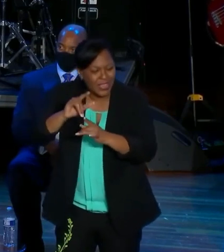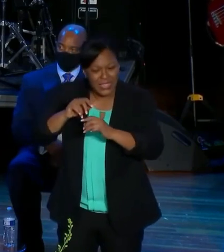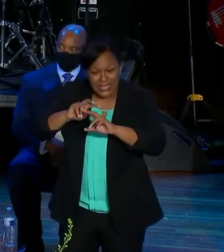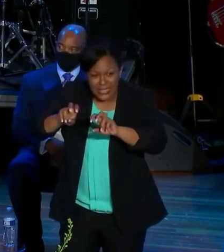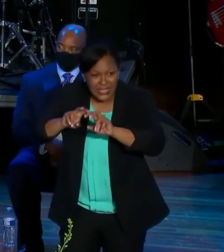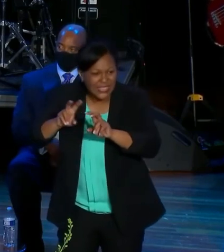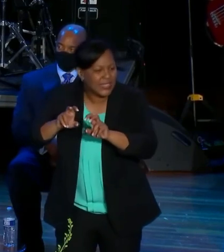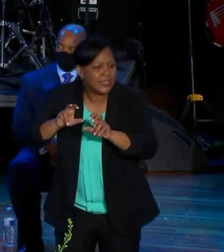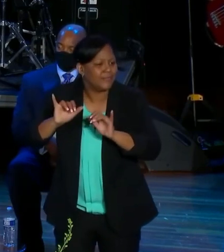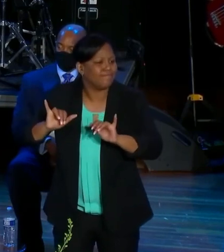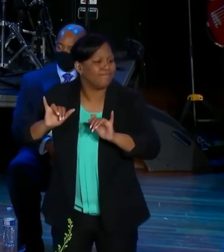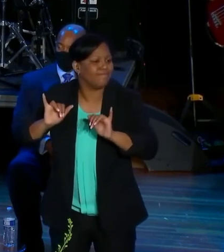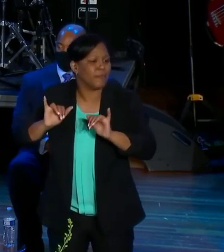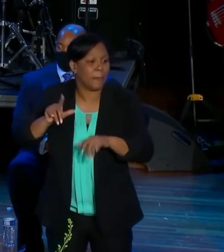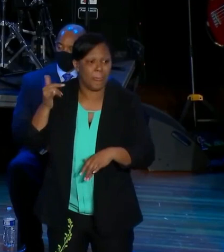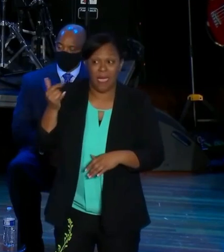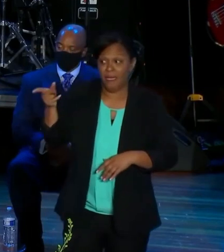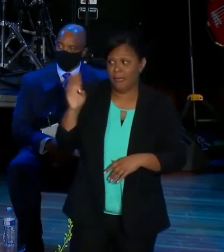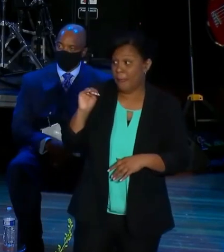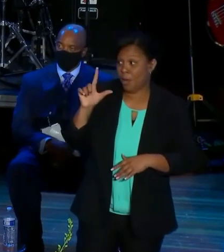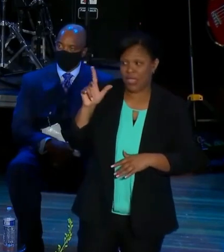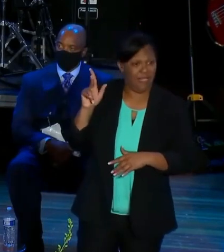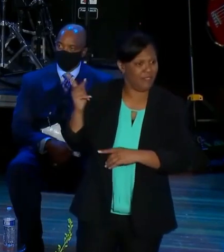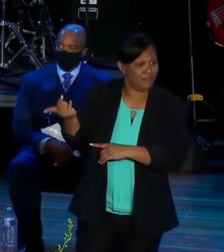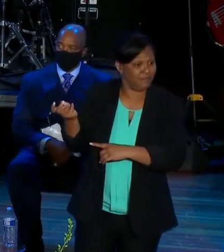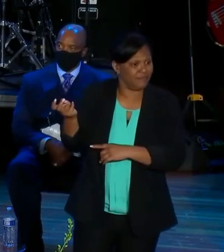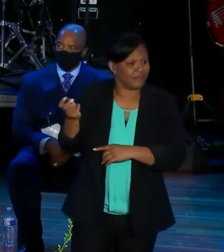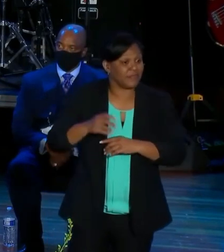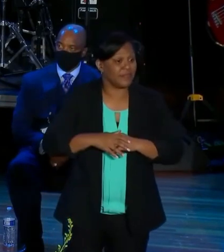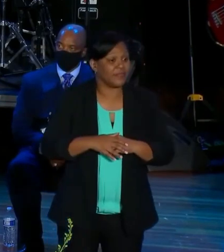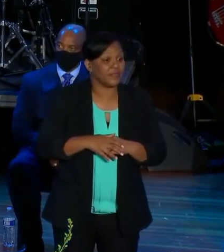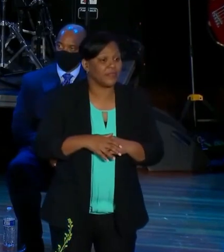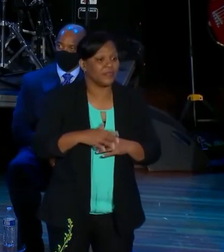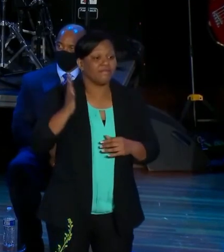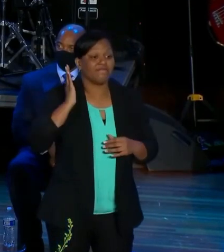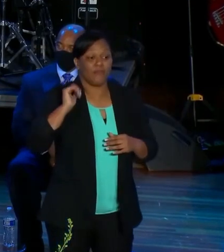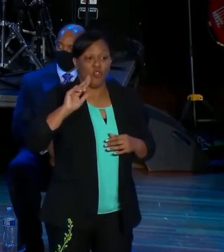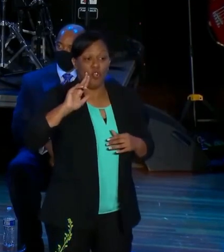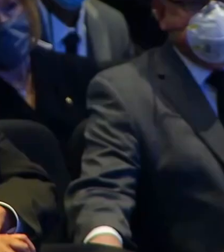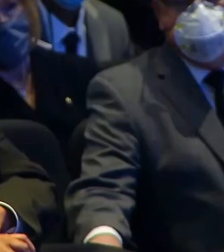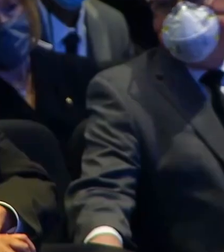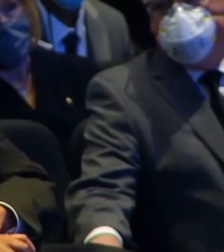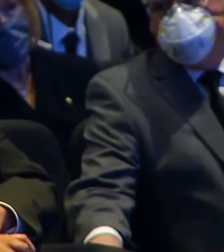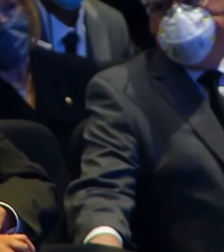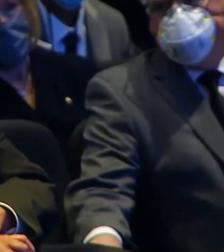Därför att den 28:e Augusti är det 57-årsdagen efter marschen mot Washington